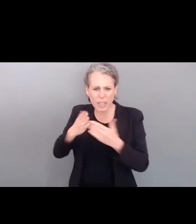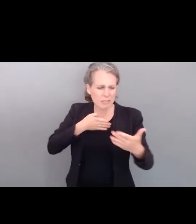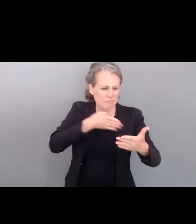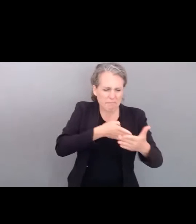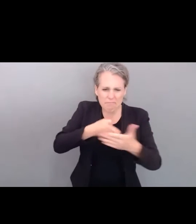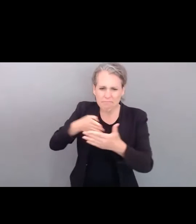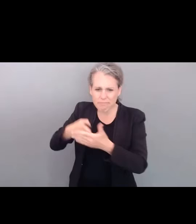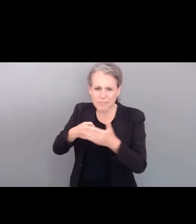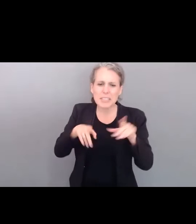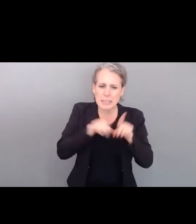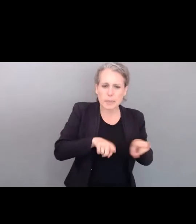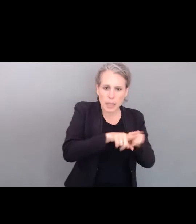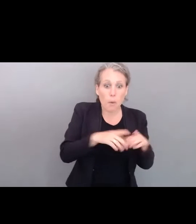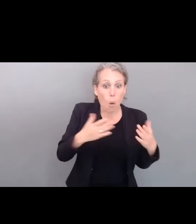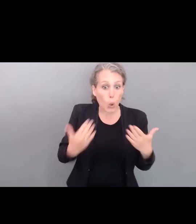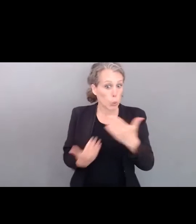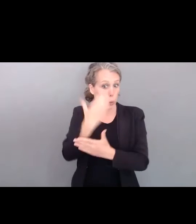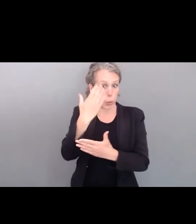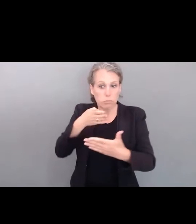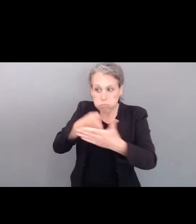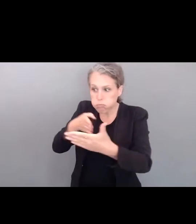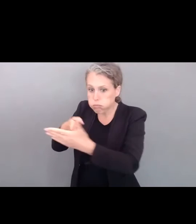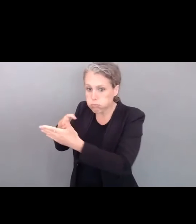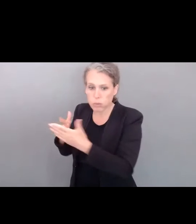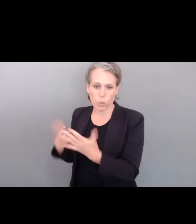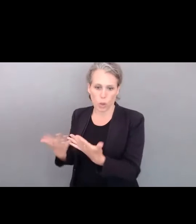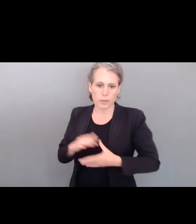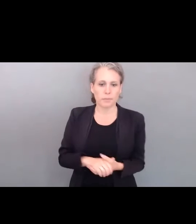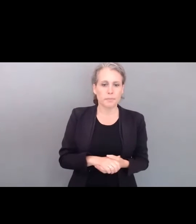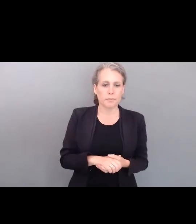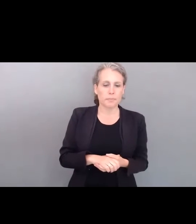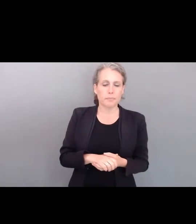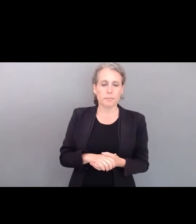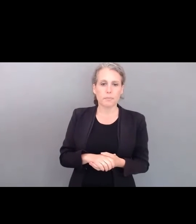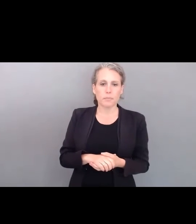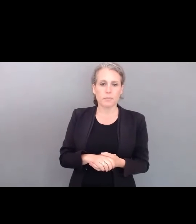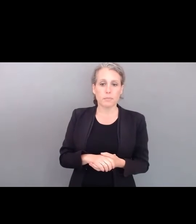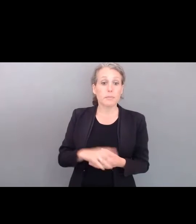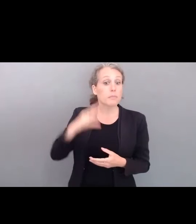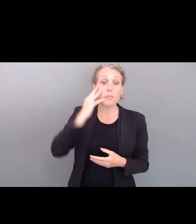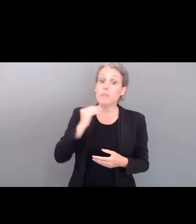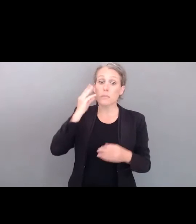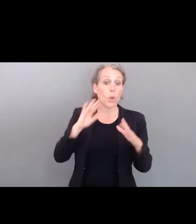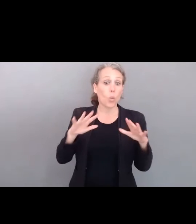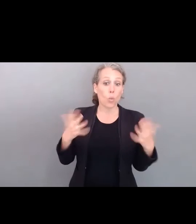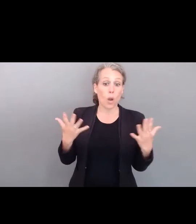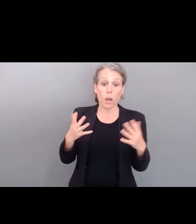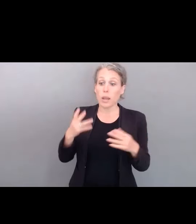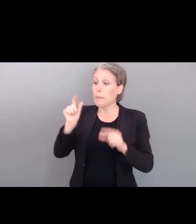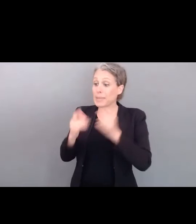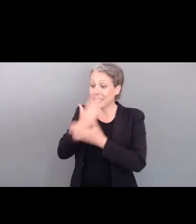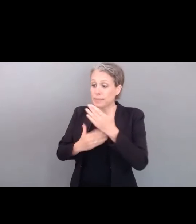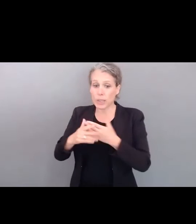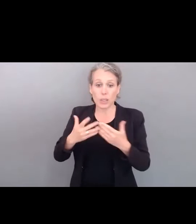y qué nuevas barreras estaban surgiendo.